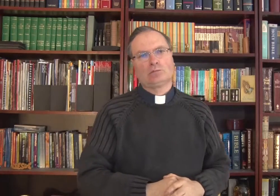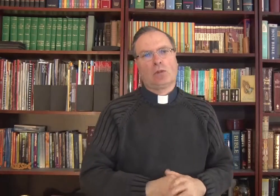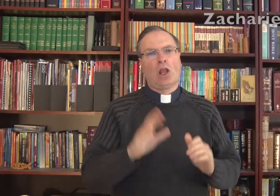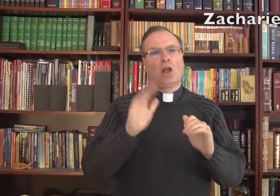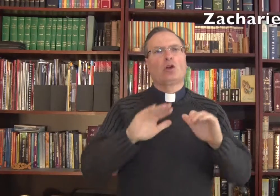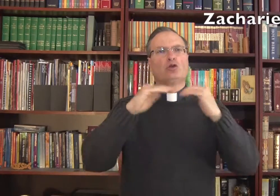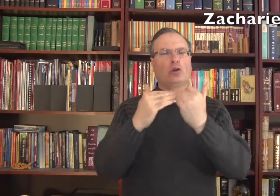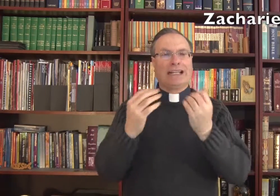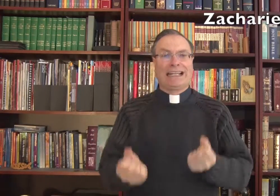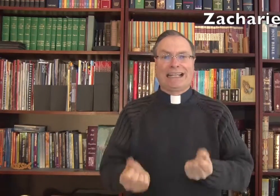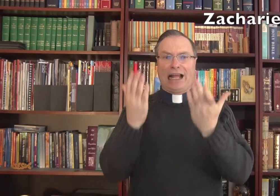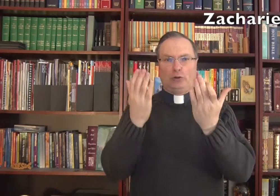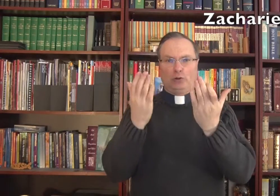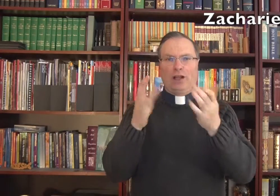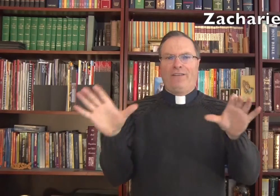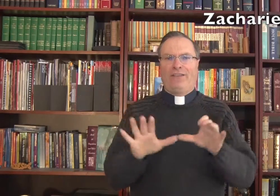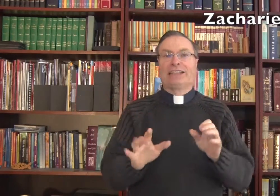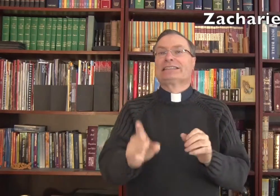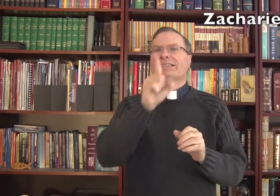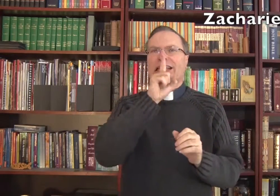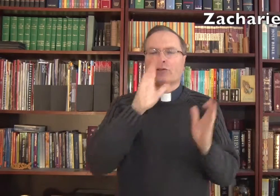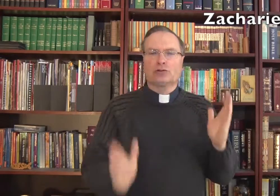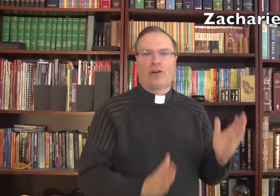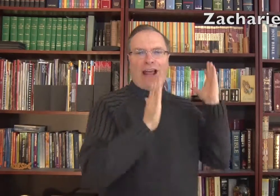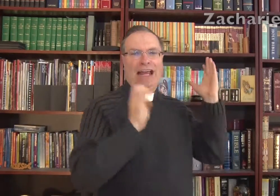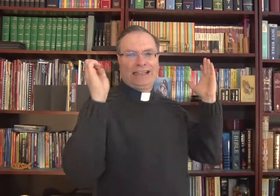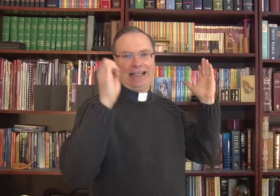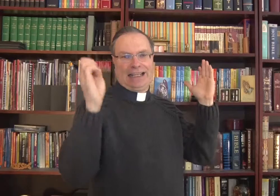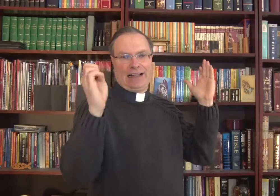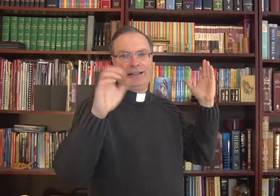«Que toute créature fasse silence devant l'Éternel,